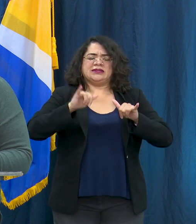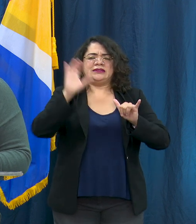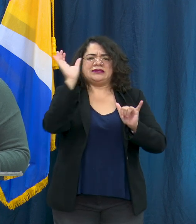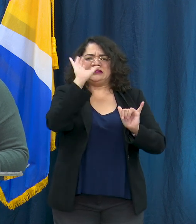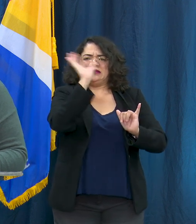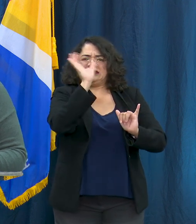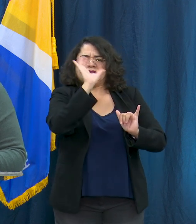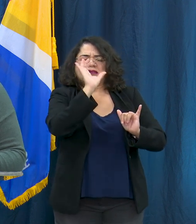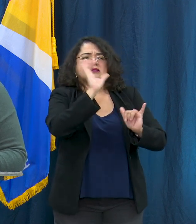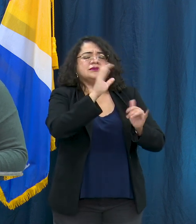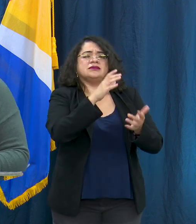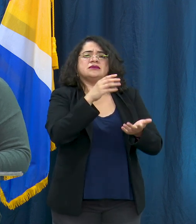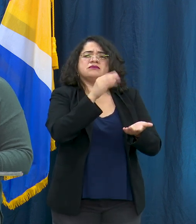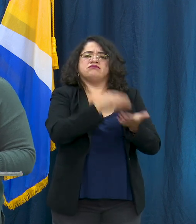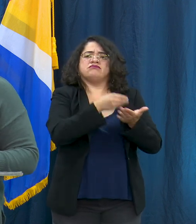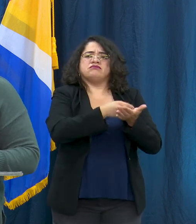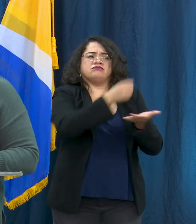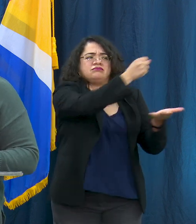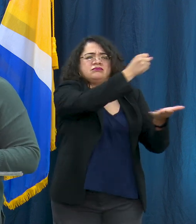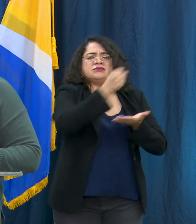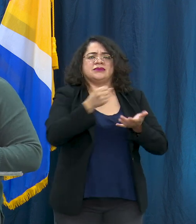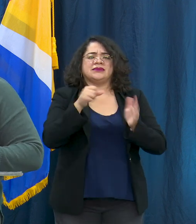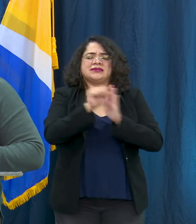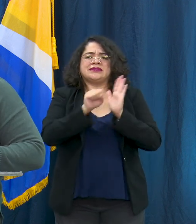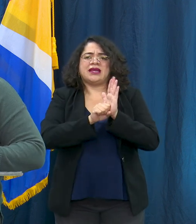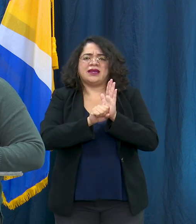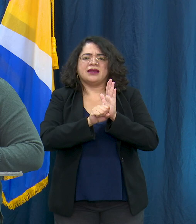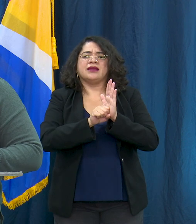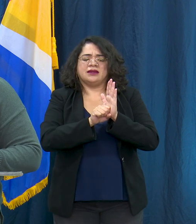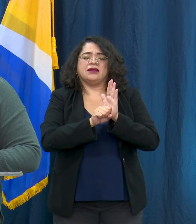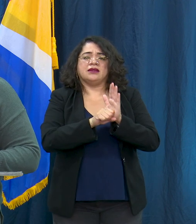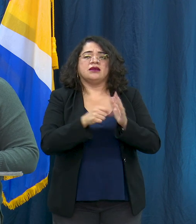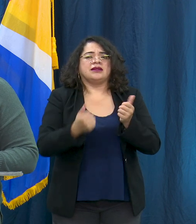adicional del estado para ayudar a los en parados especial mente despues de